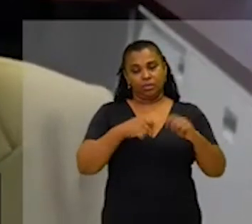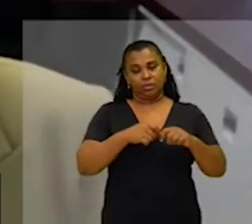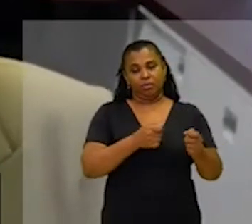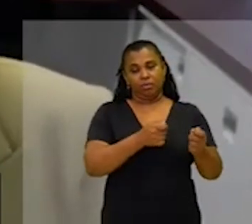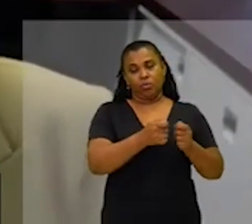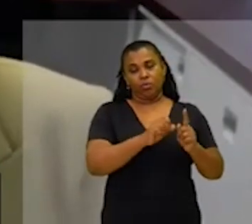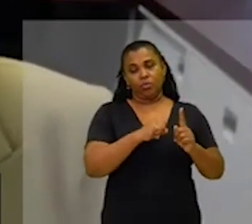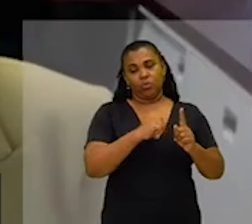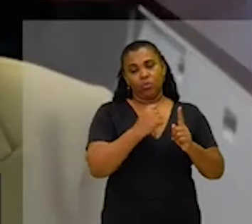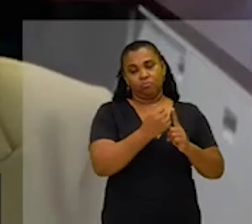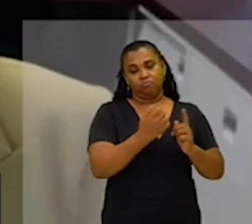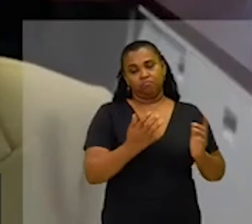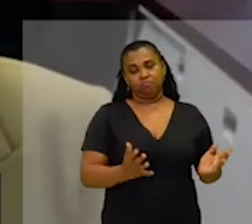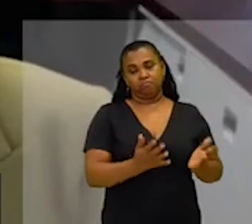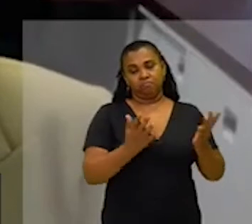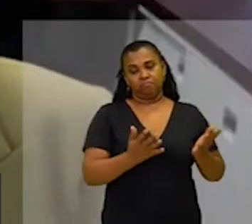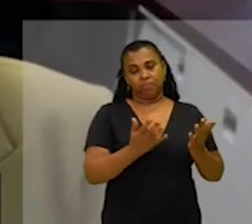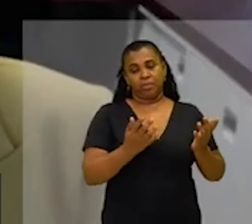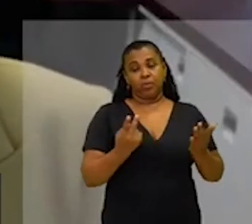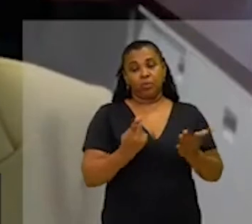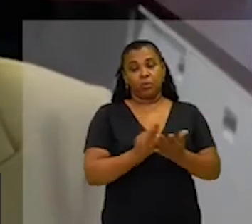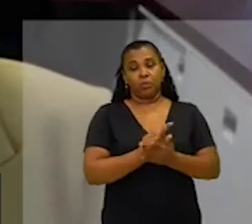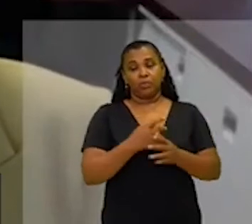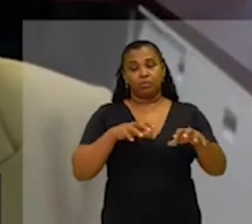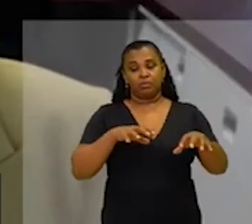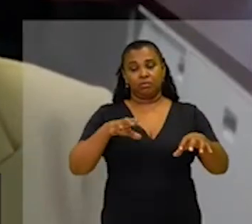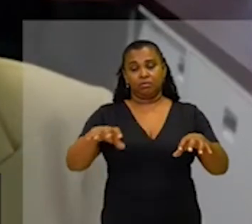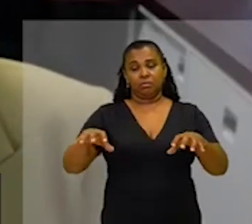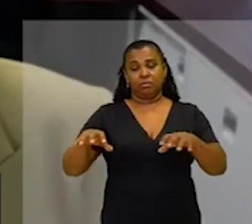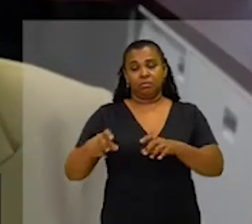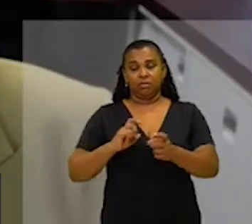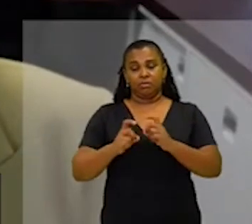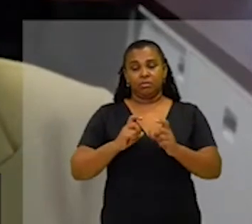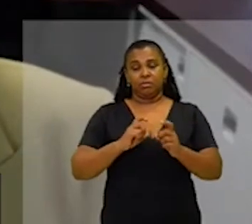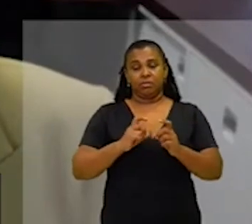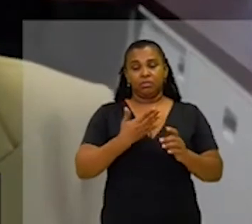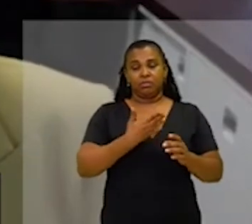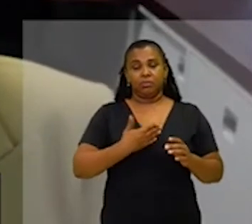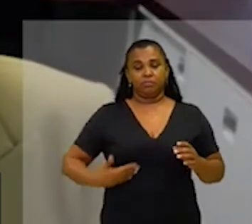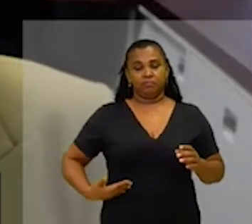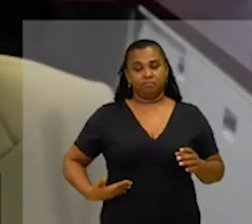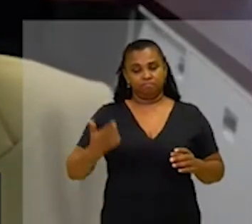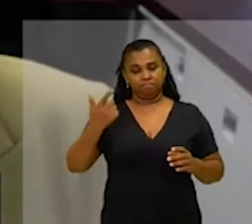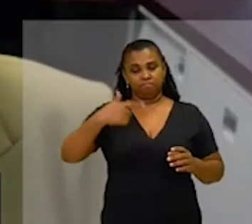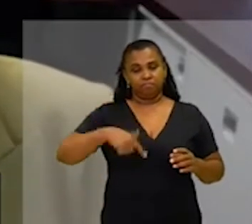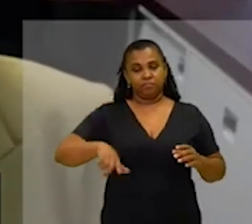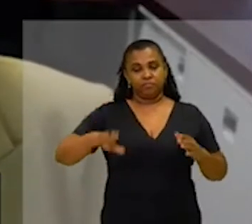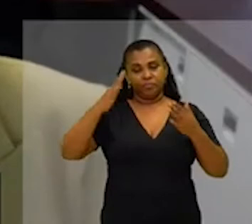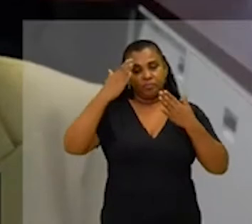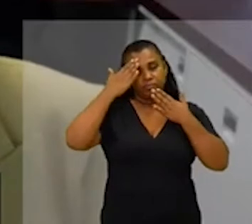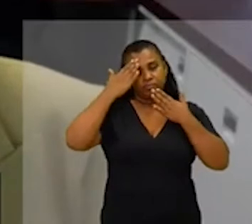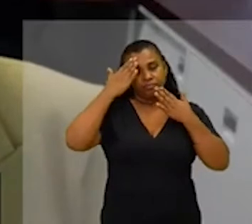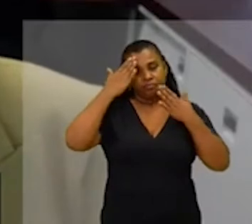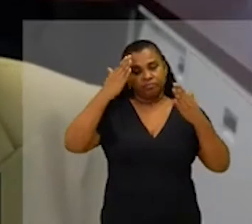acontece entre os órgãos da administração mais uma vez eu agradeço a audiência né quem tá aqui nos